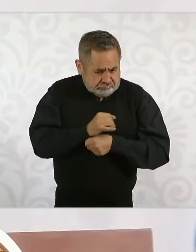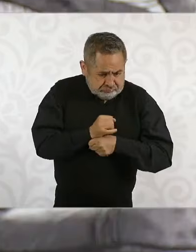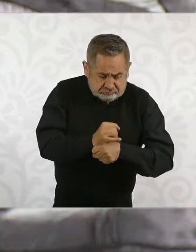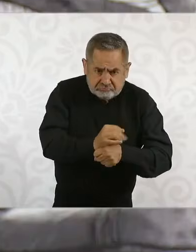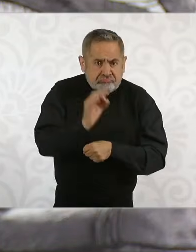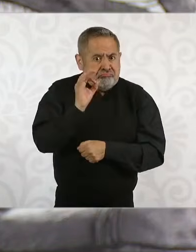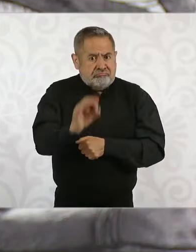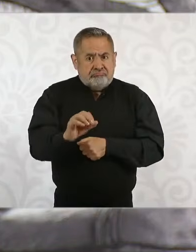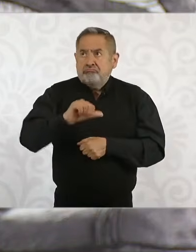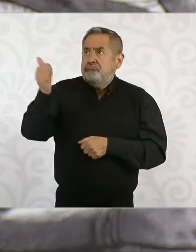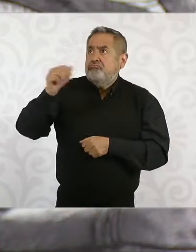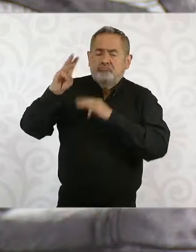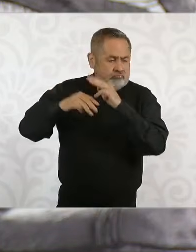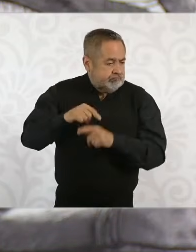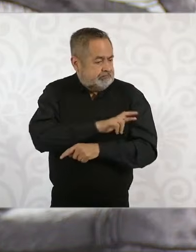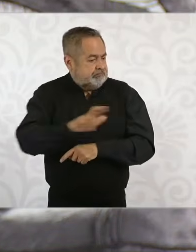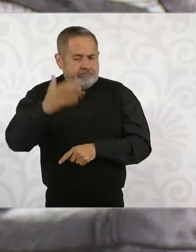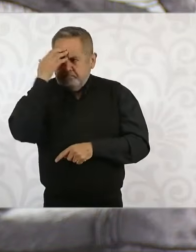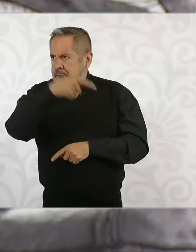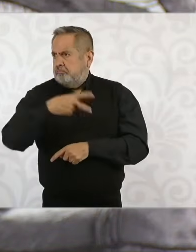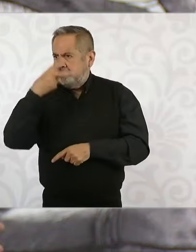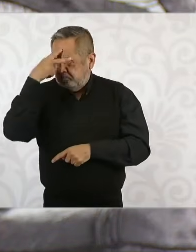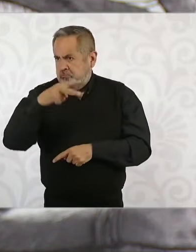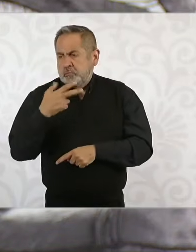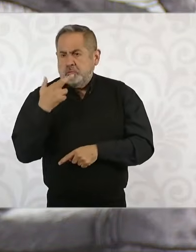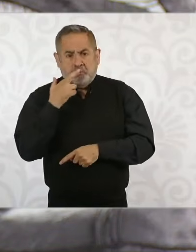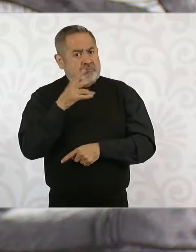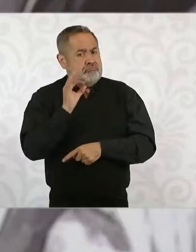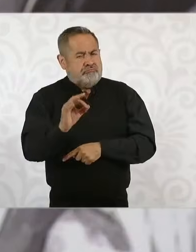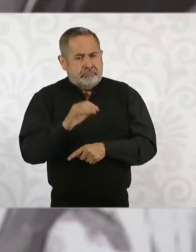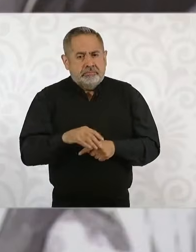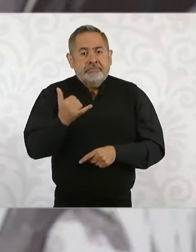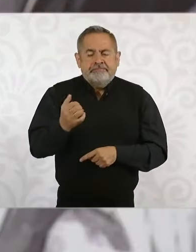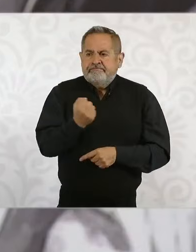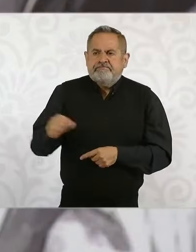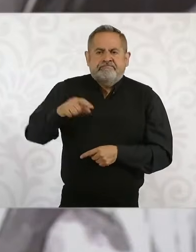reconocidos a nivel mundial y finalmente y no es menos, el talento mexicano. Hemos tenido la